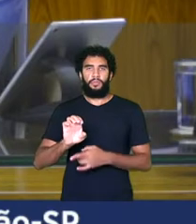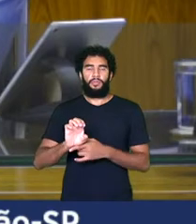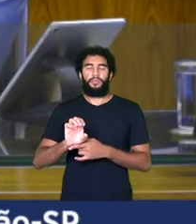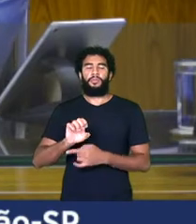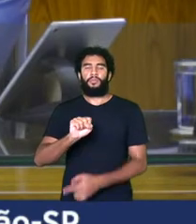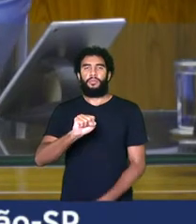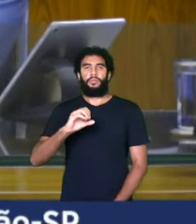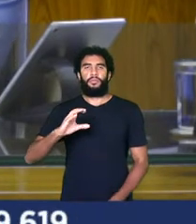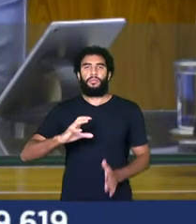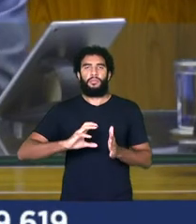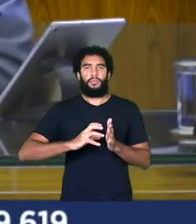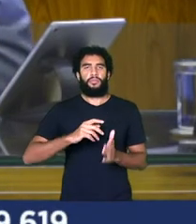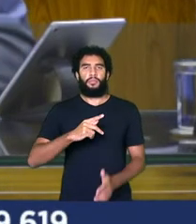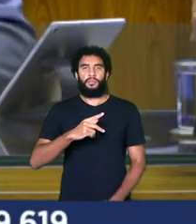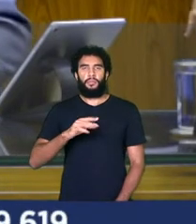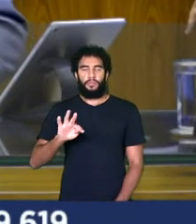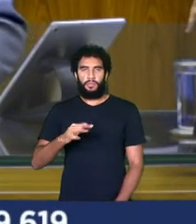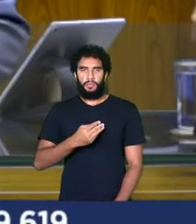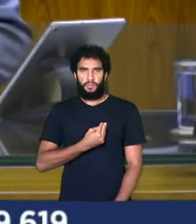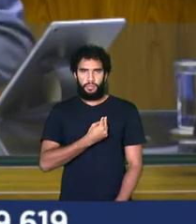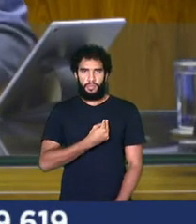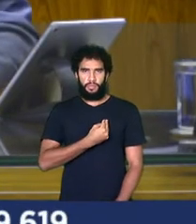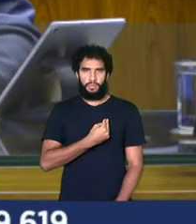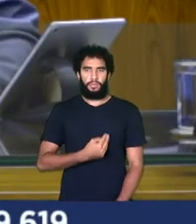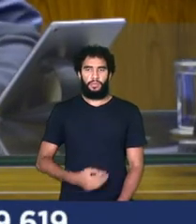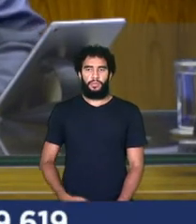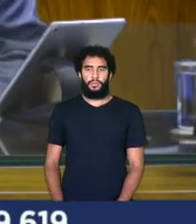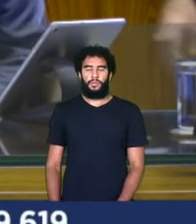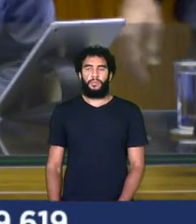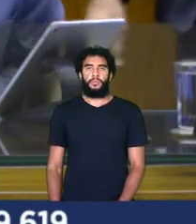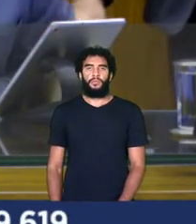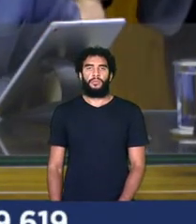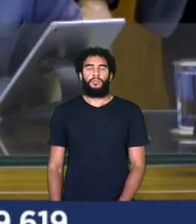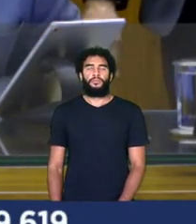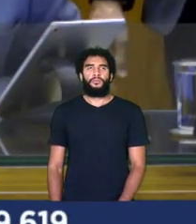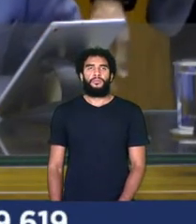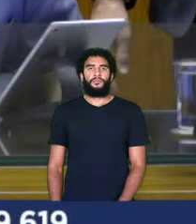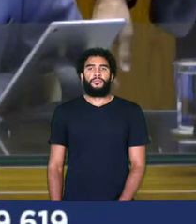A FALA , O DEPUTADO PEDRO UCZAI DE SANTA CATARINA, DO